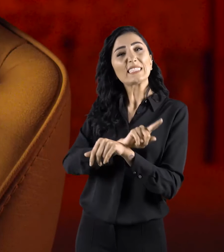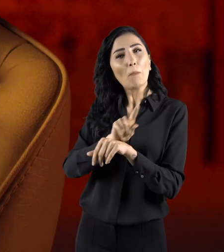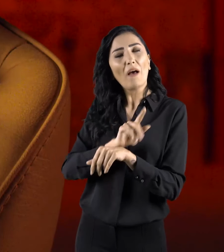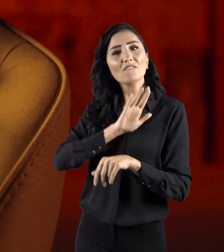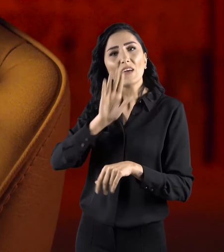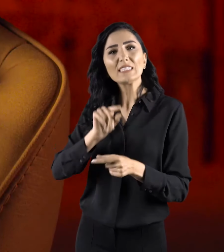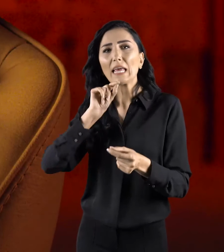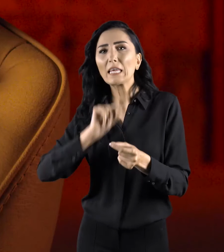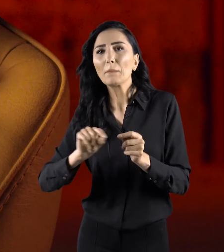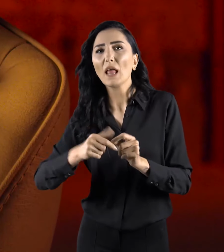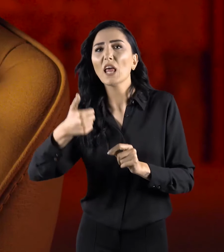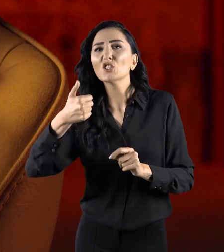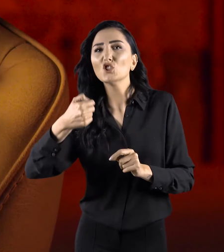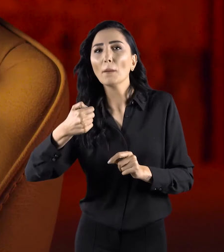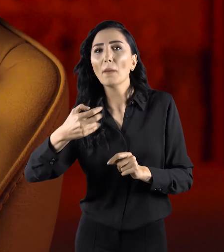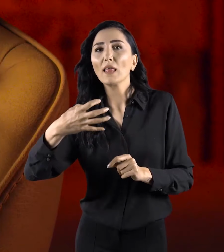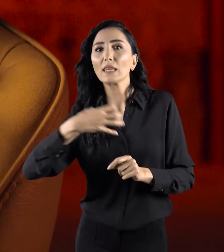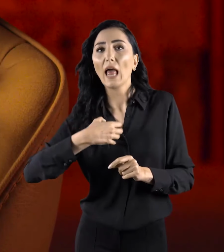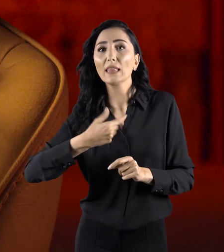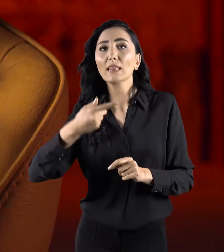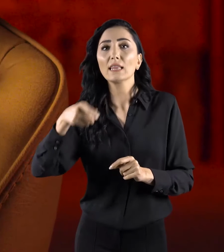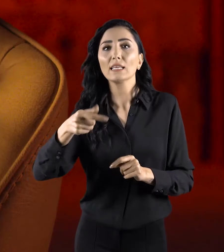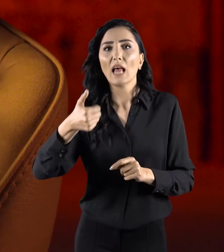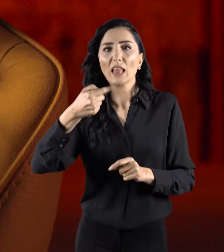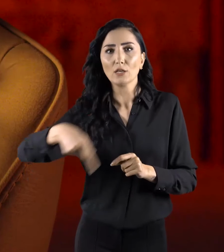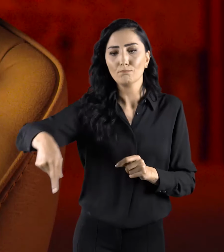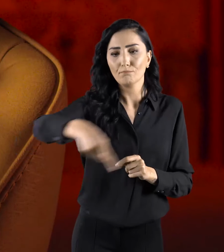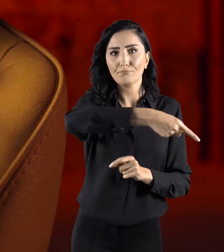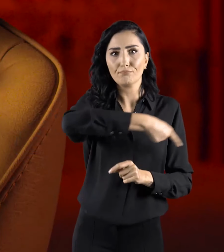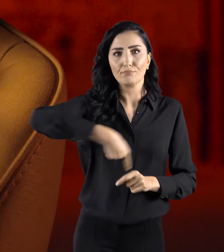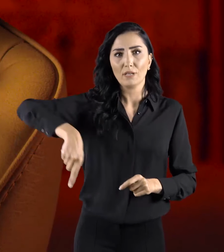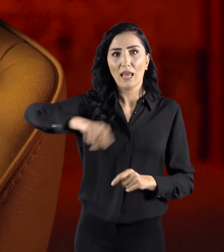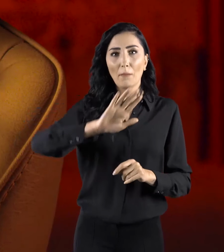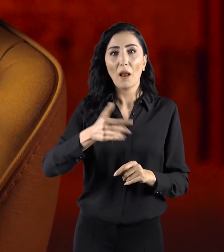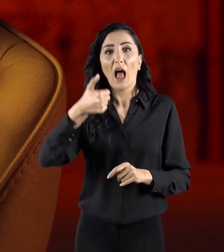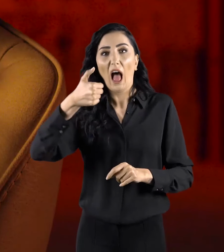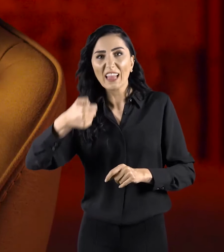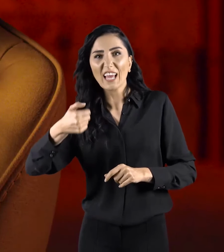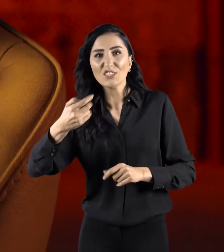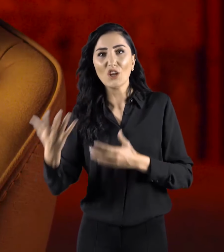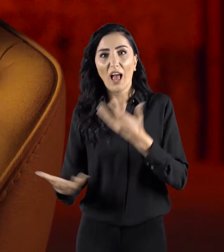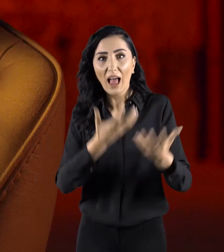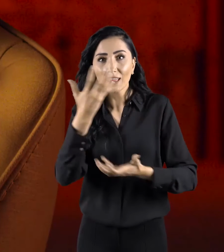da kibrit ya da çakmakla kendinize ateşten bir sınır oluşturun. Zira ateş, ateşi geçemeyeceği